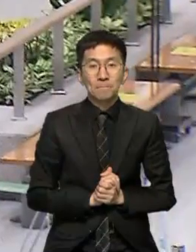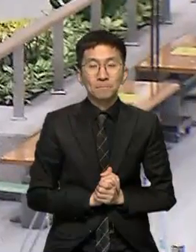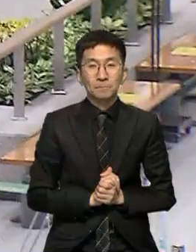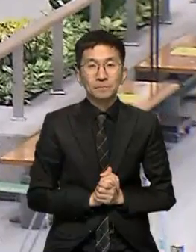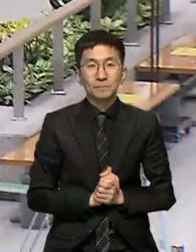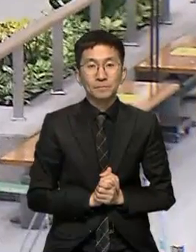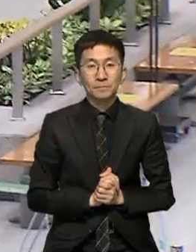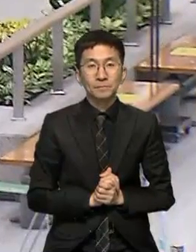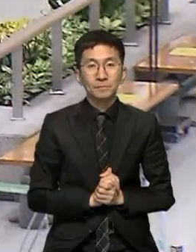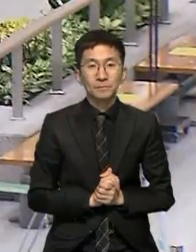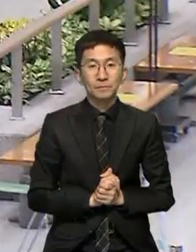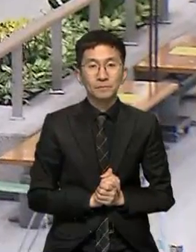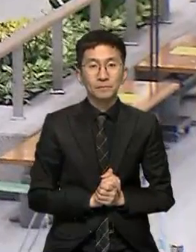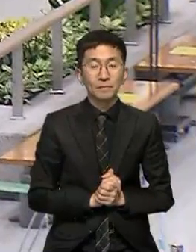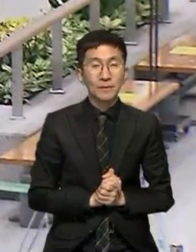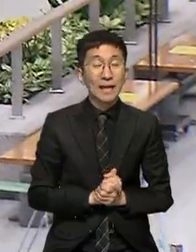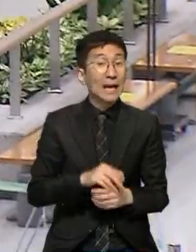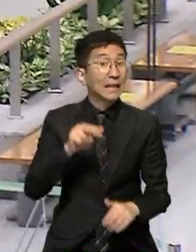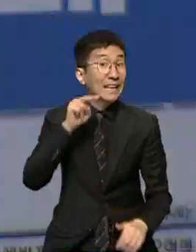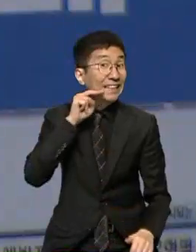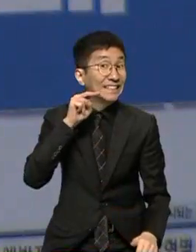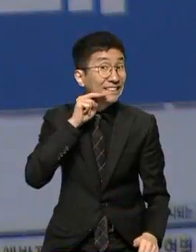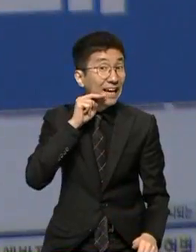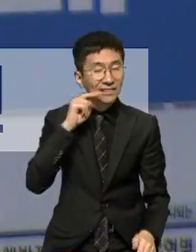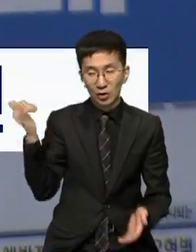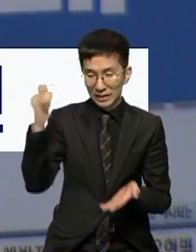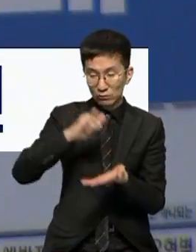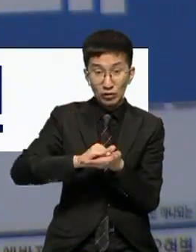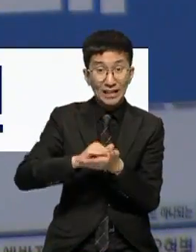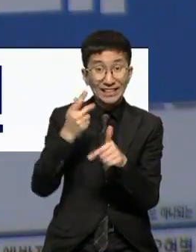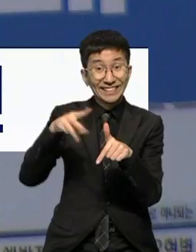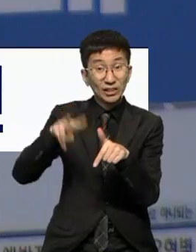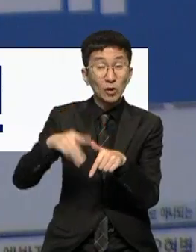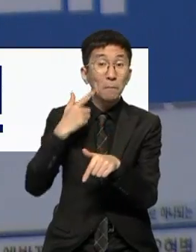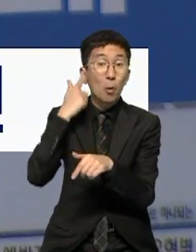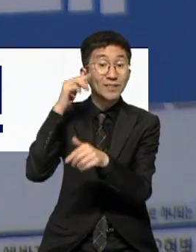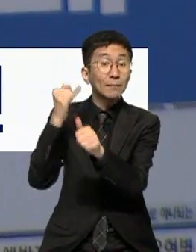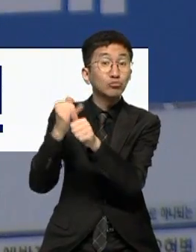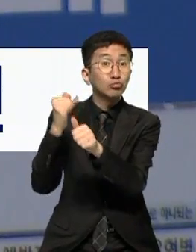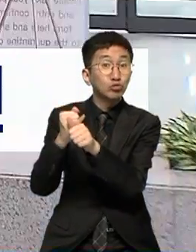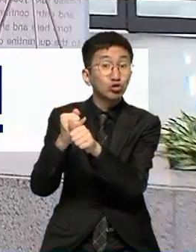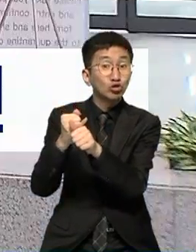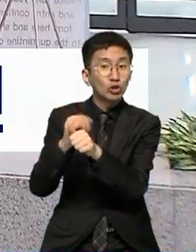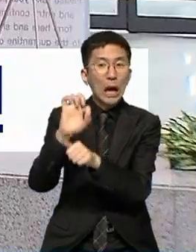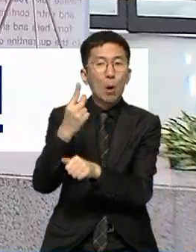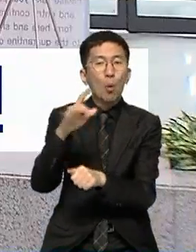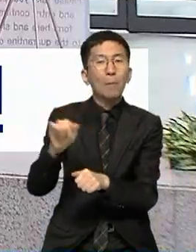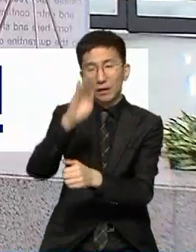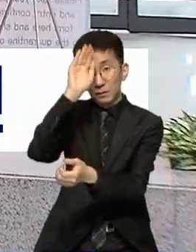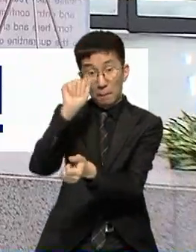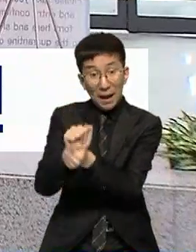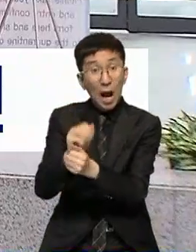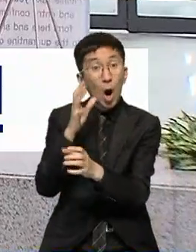(기자) 나이지리아에서 입국한 인천의 목사 부부가 국내 최초로 오미크론 변이 확진을 받은 건 지난 1일입니다.